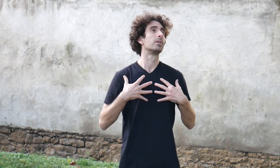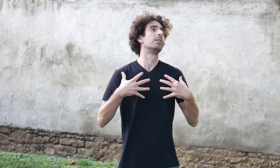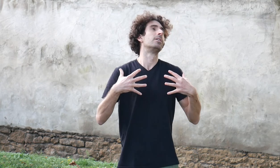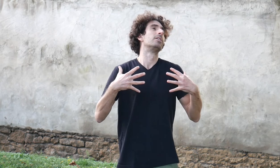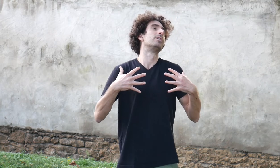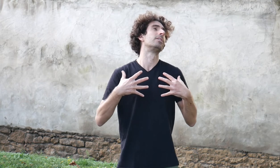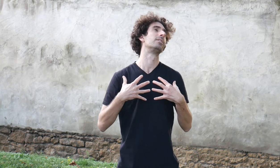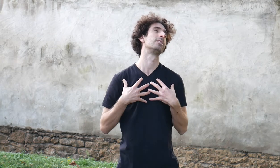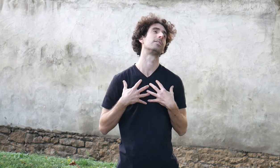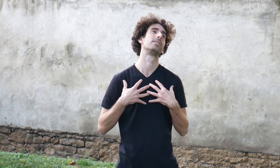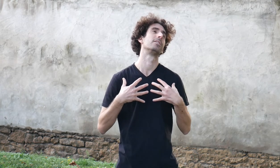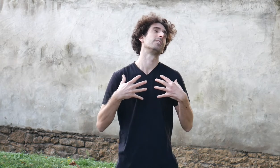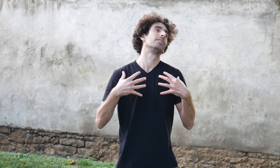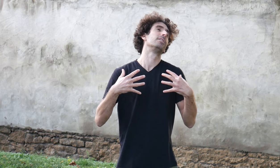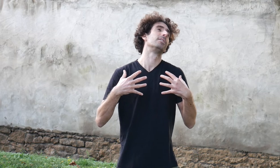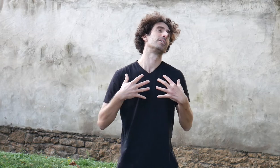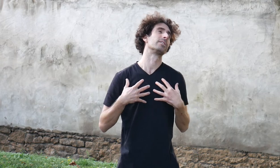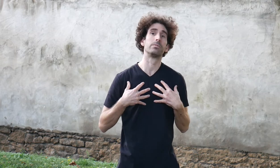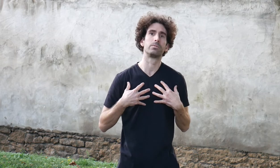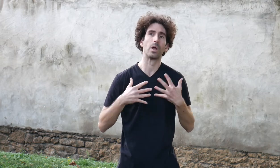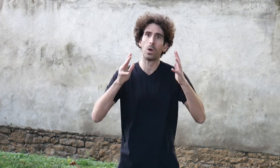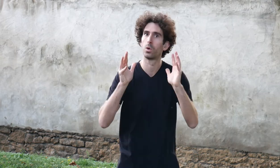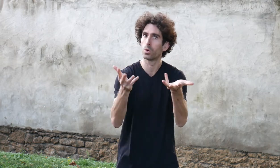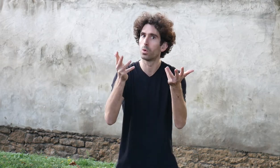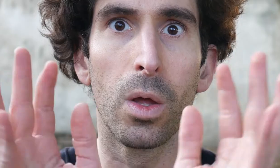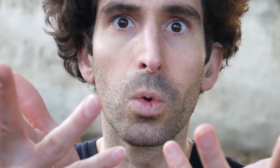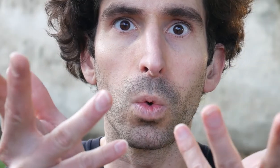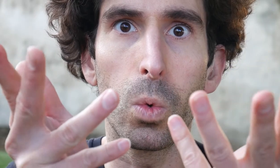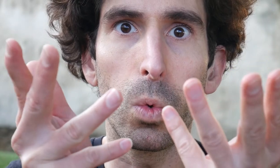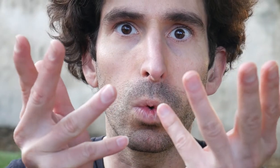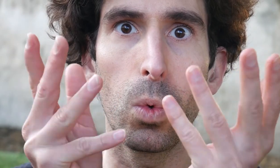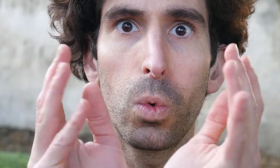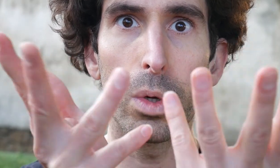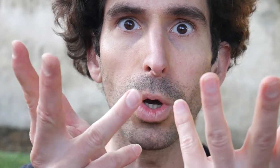*Poumons reconnaissants* Mais comment faire ?